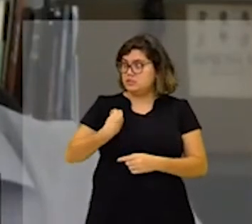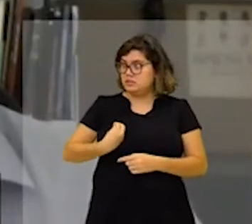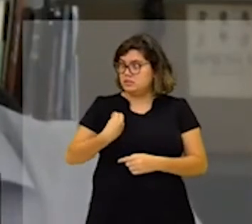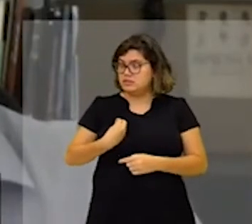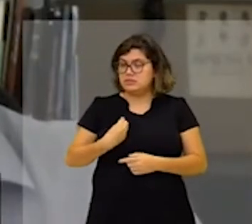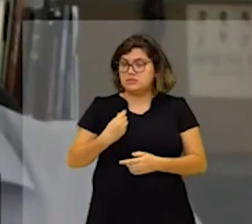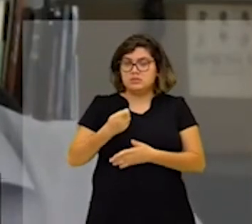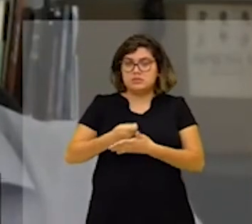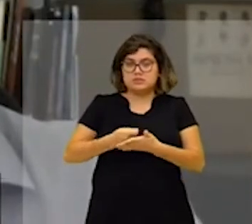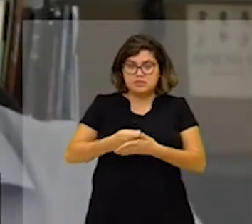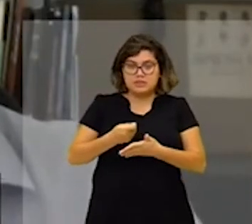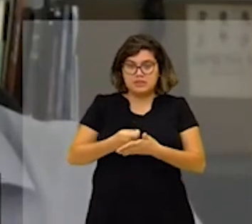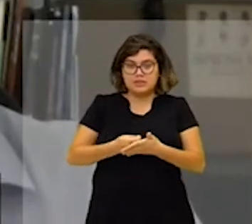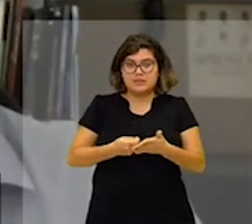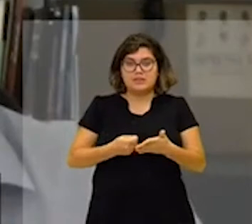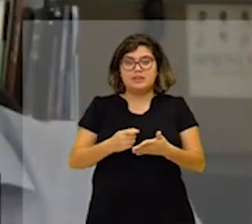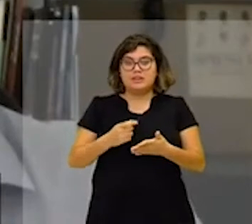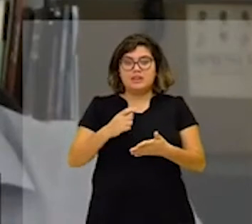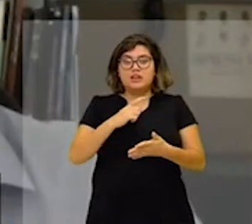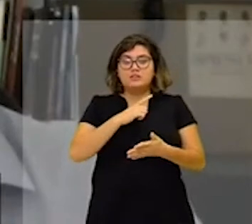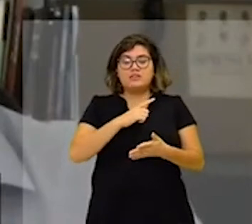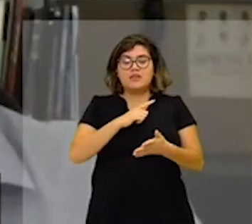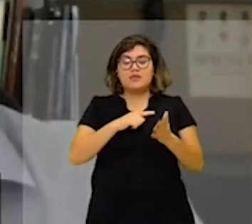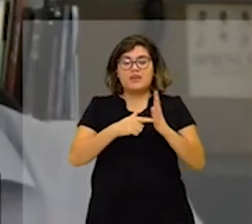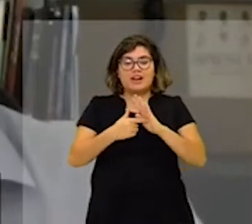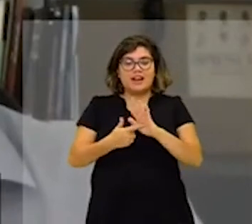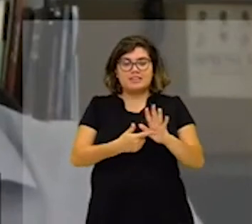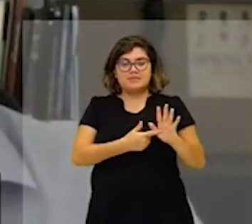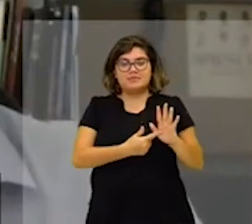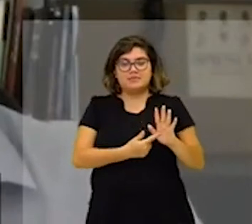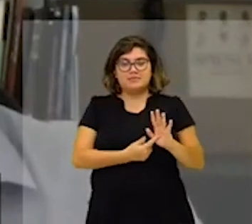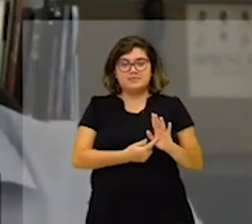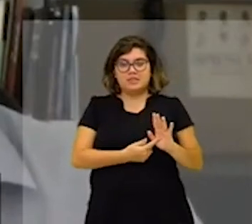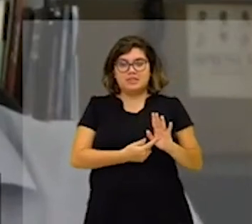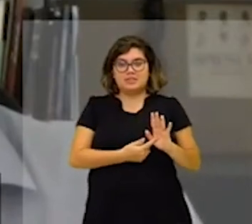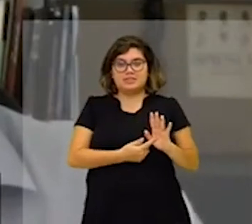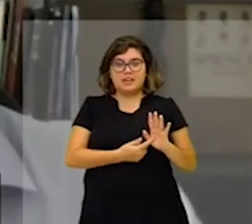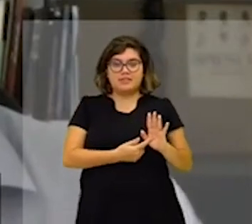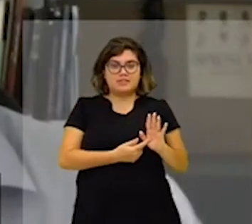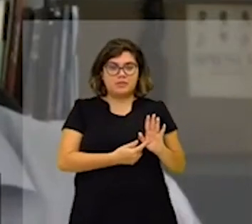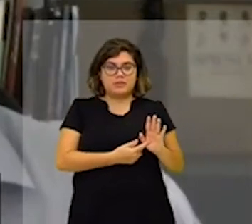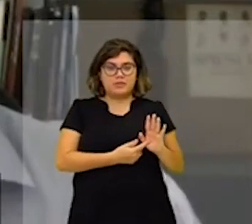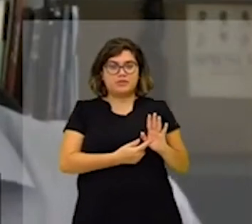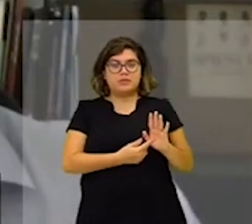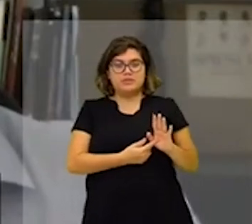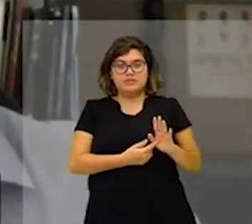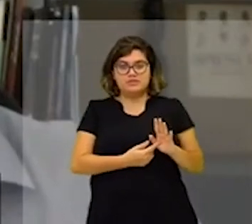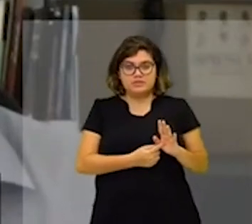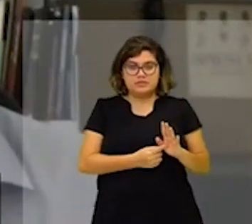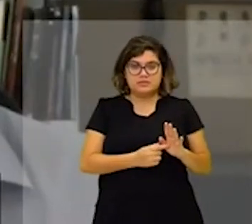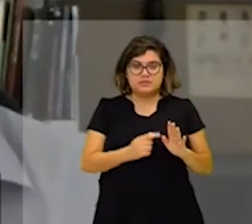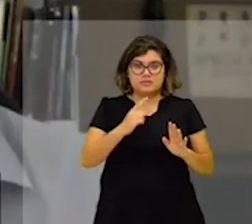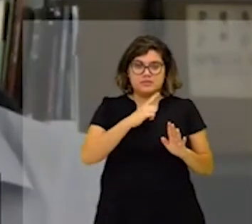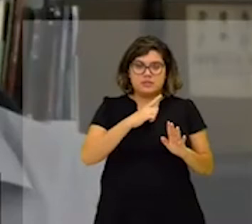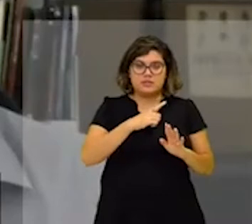discutir o mecanismo de controle ferramentas que ajudam a aperfeiçoar a aperfeiçoá-la aprimorá-la é